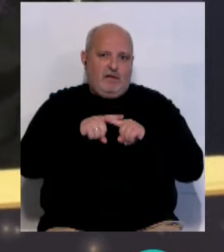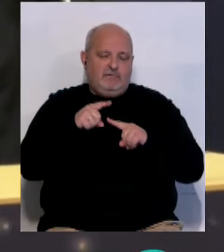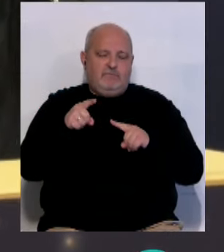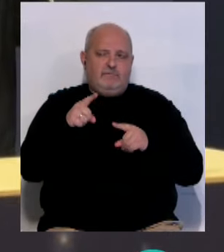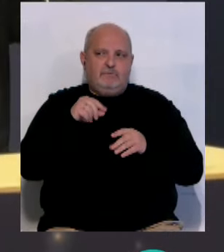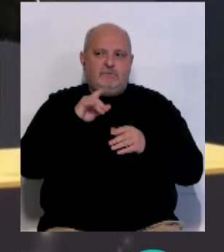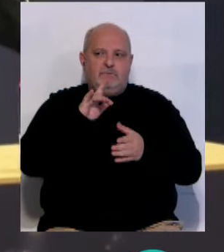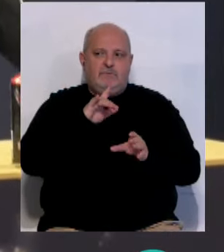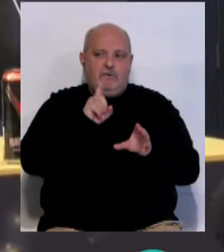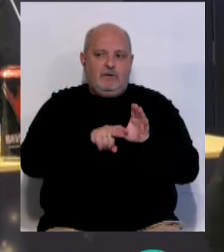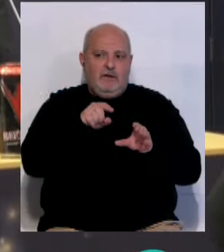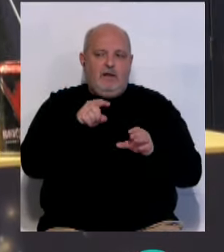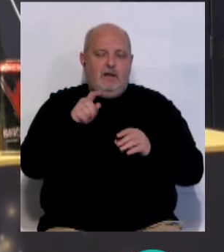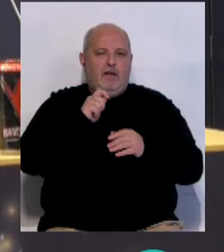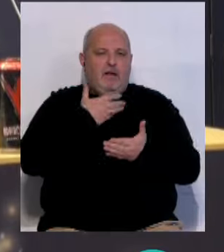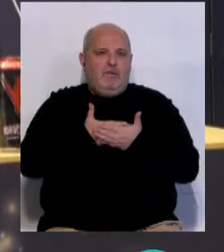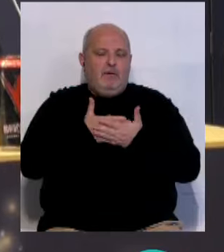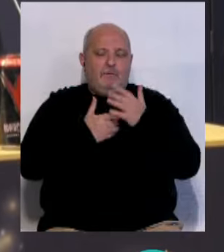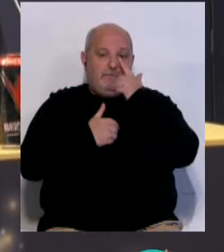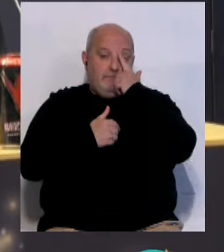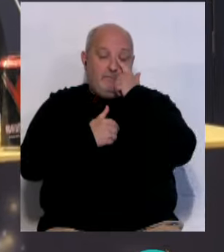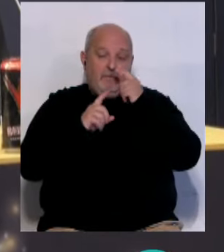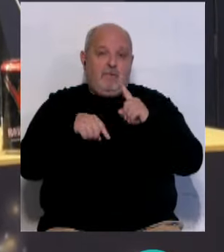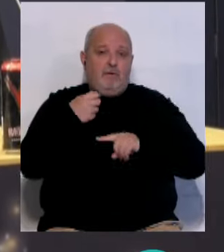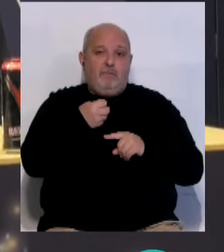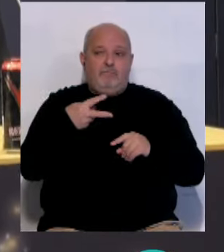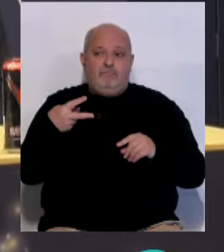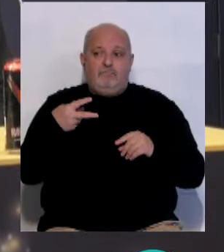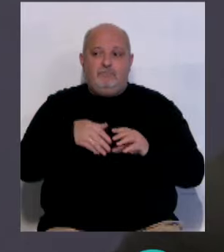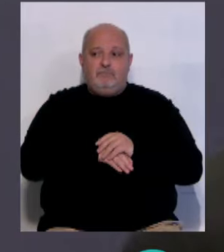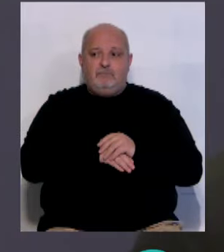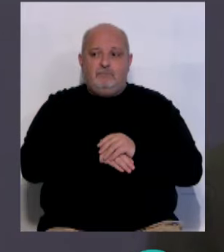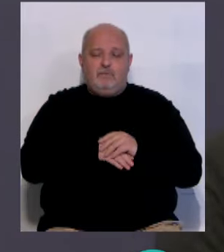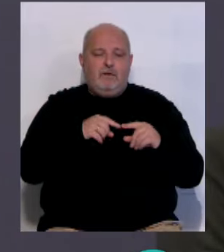jugar con él y por demostrarle [ __ ] sabes que luego el Pues eso buen entrenador tiene un buen